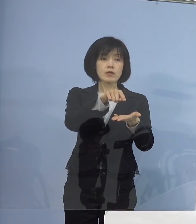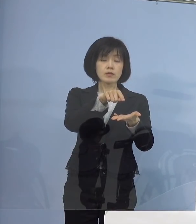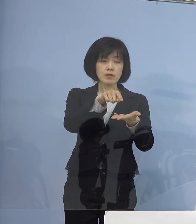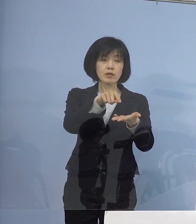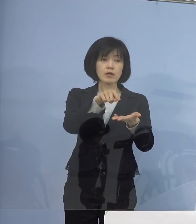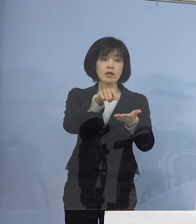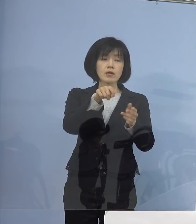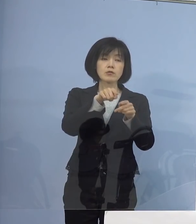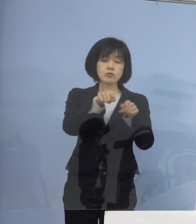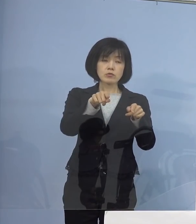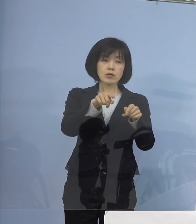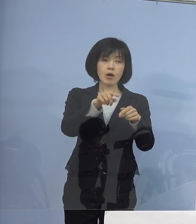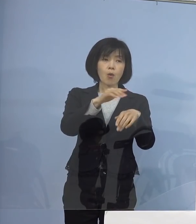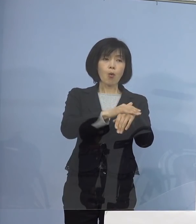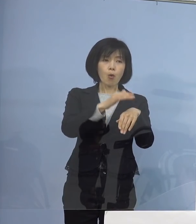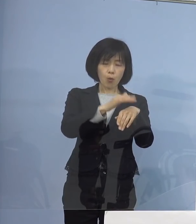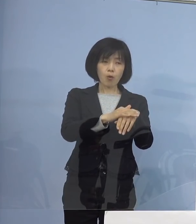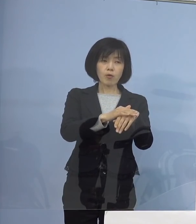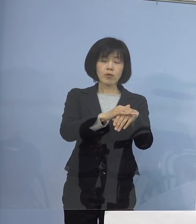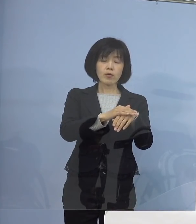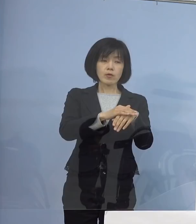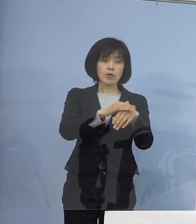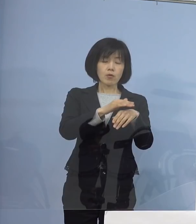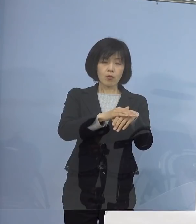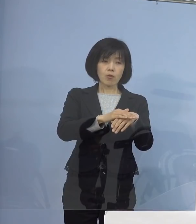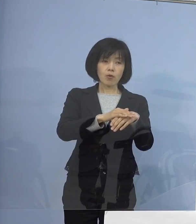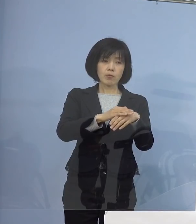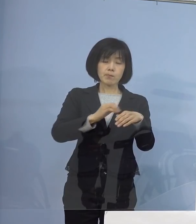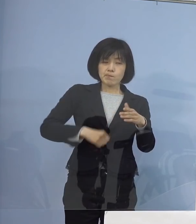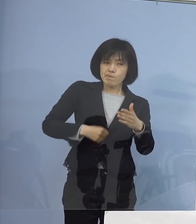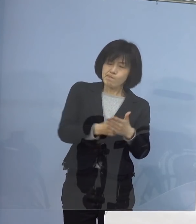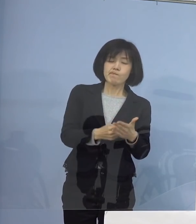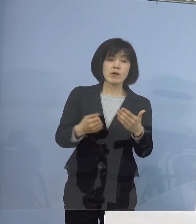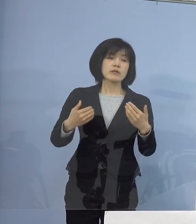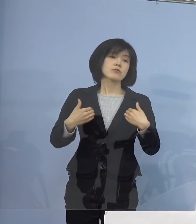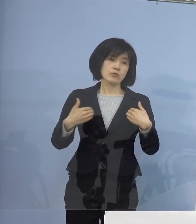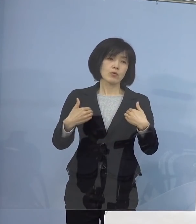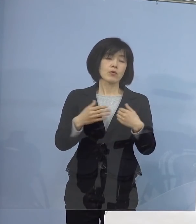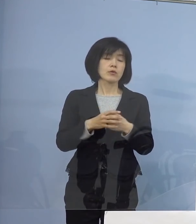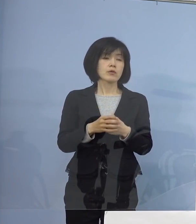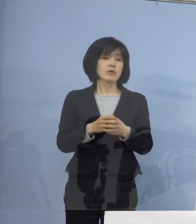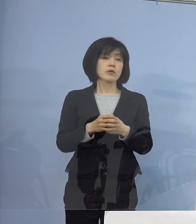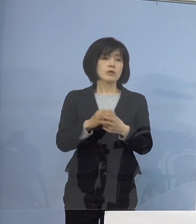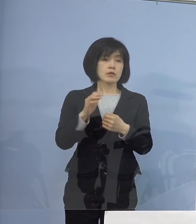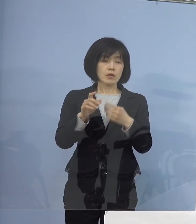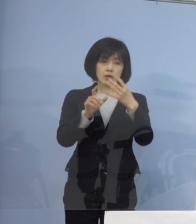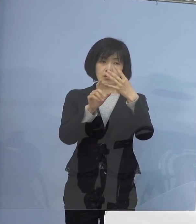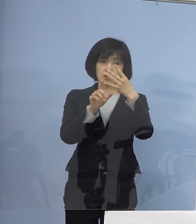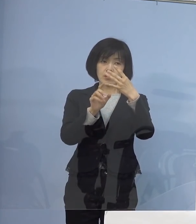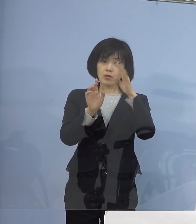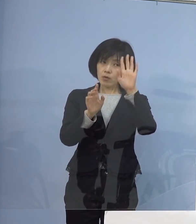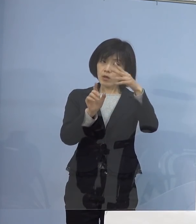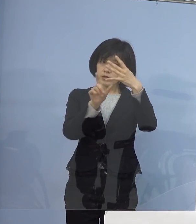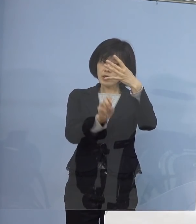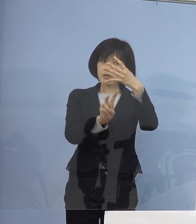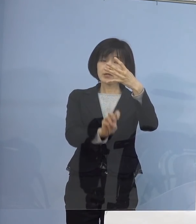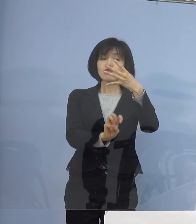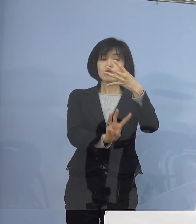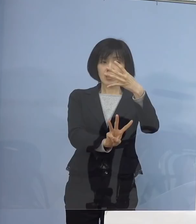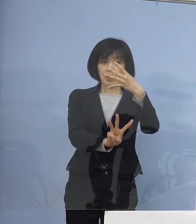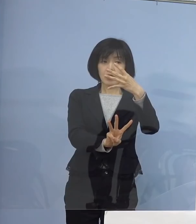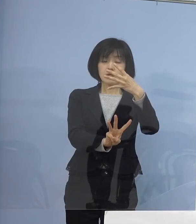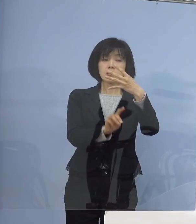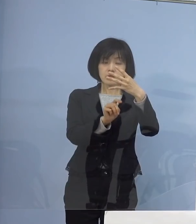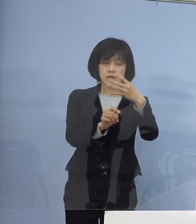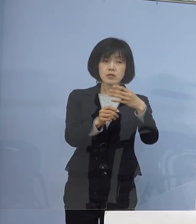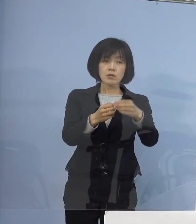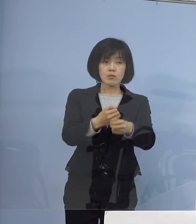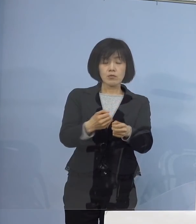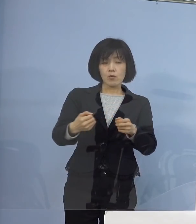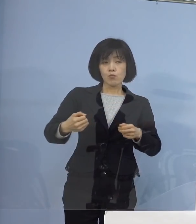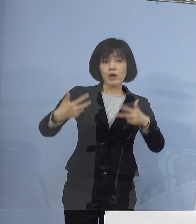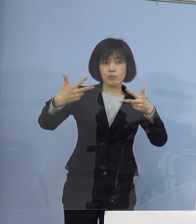これを打っていかなければいけないということで 4月23日の金曜日Webで開催させていただいて